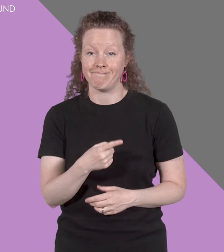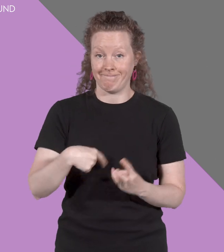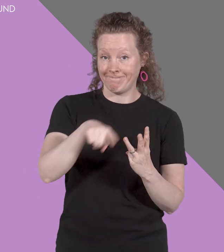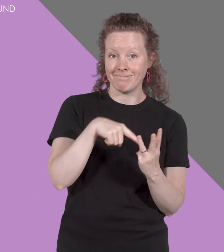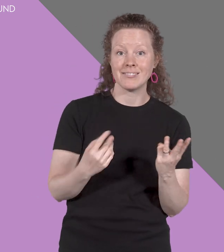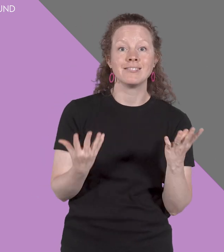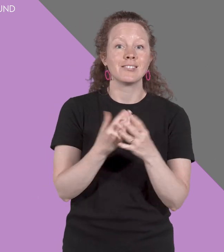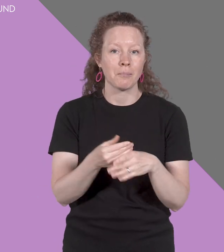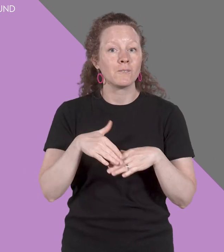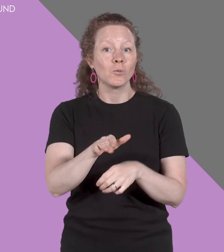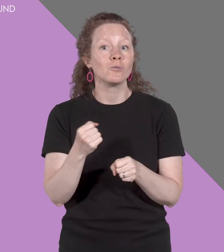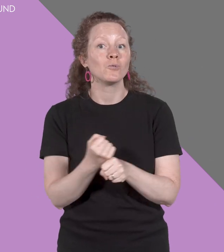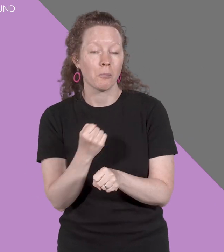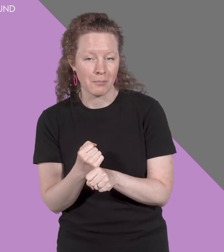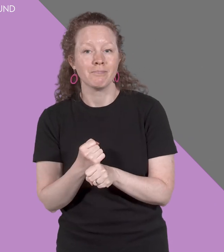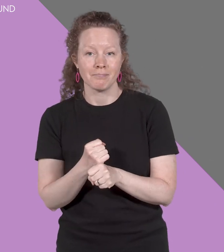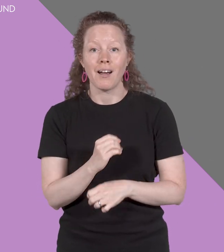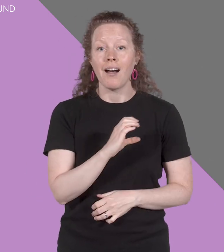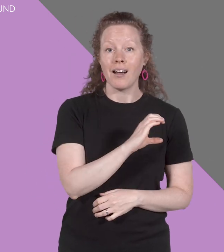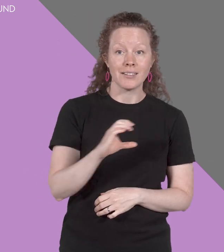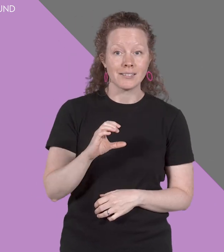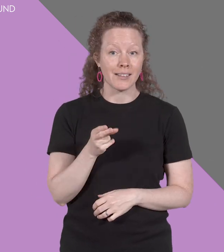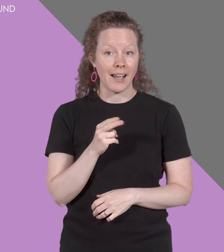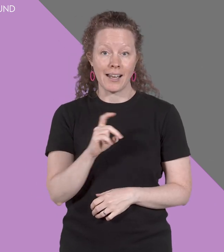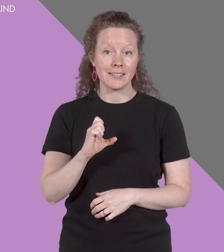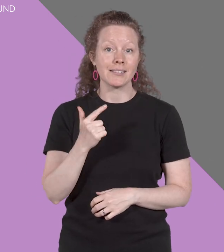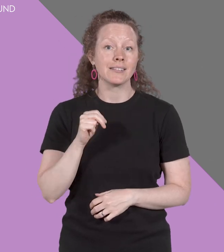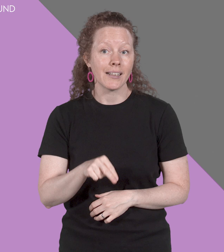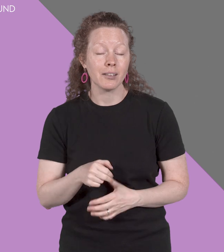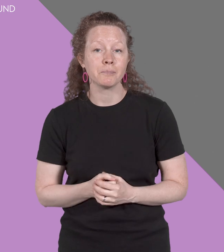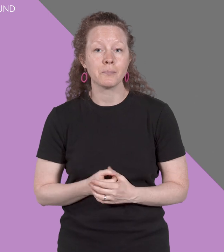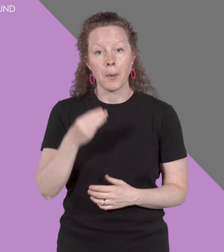Medlemmarna som fortsätter i valutskottet är Annastiina Hellsten, -